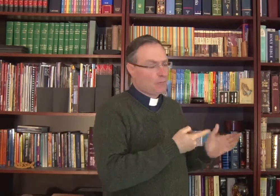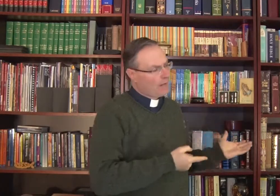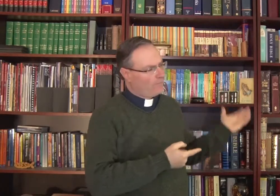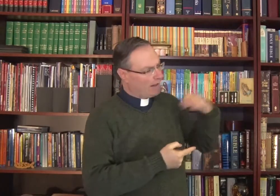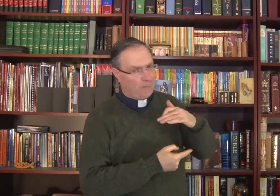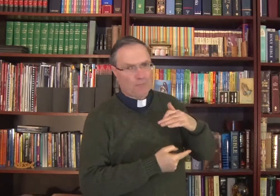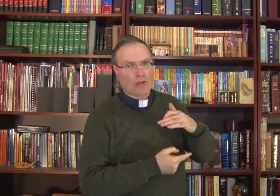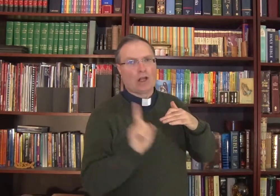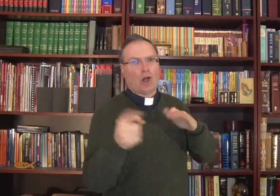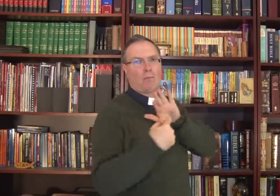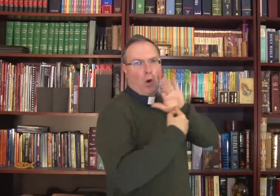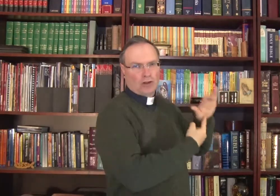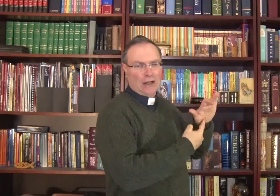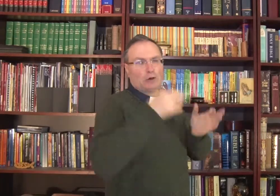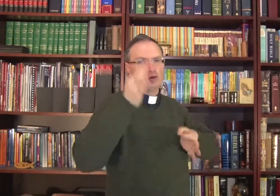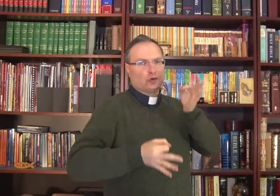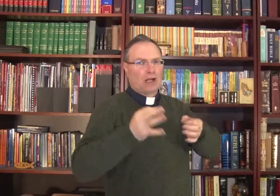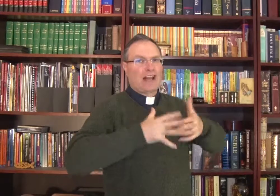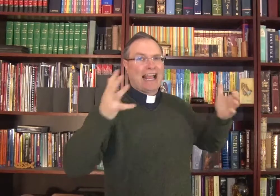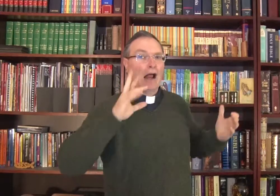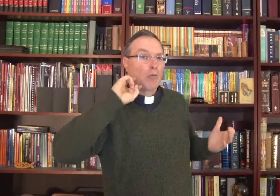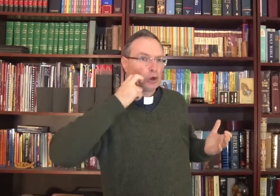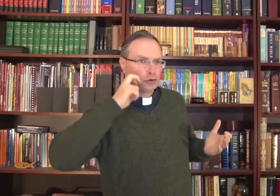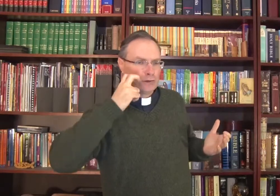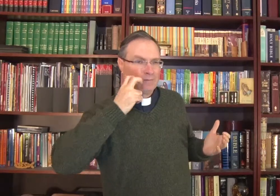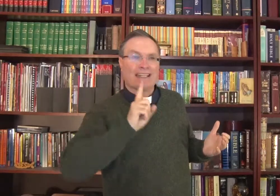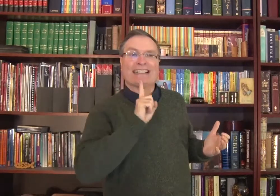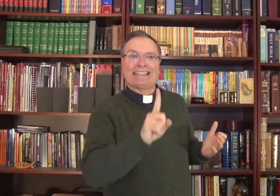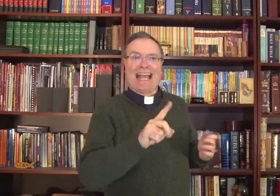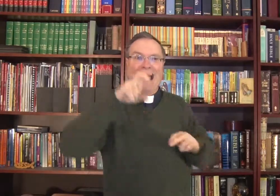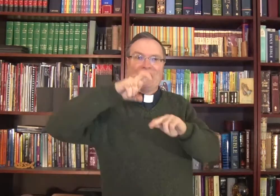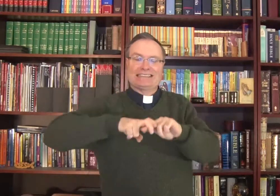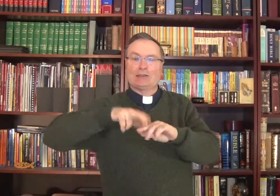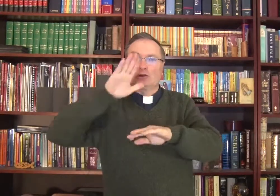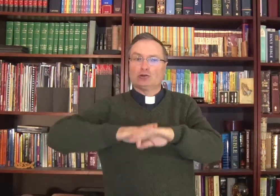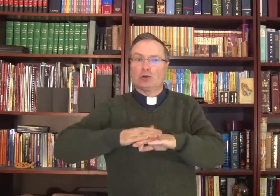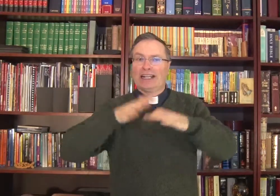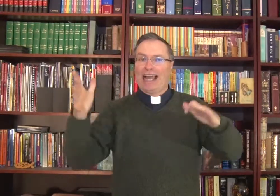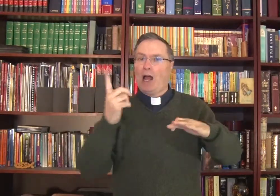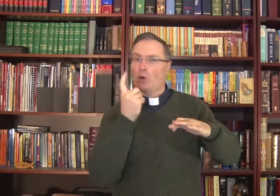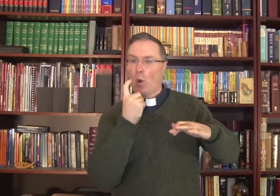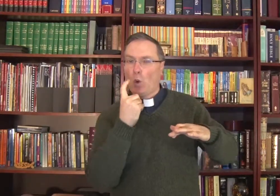«Viens, je te montrerai le jugement de la grande prostituée qui est assise sur les grandes eaux.